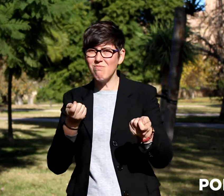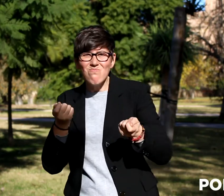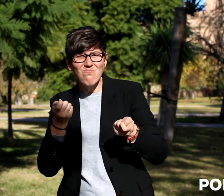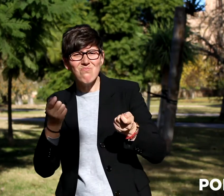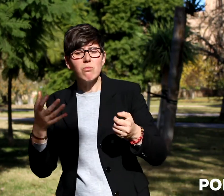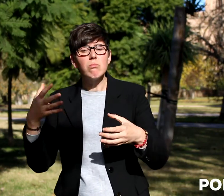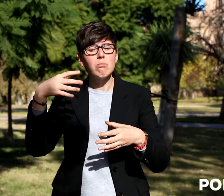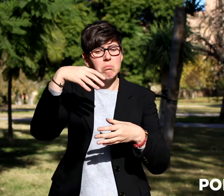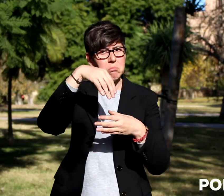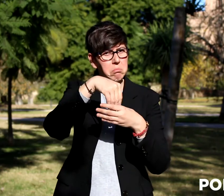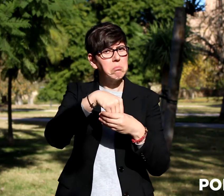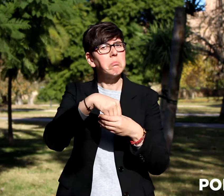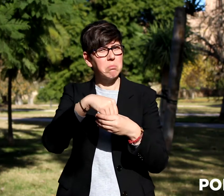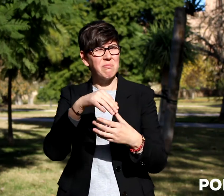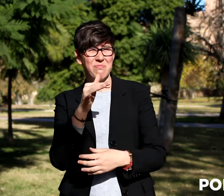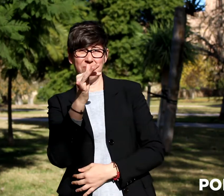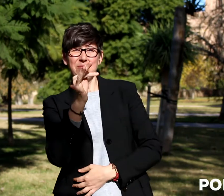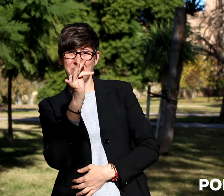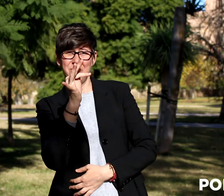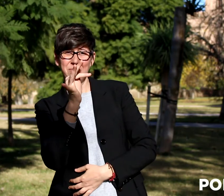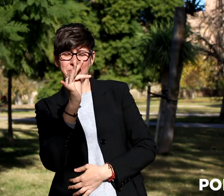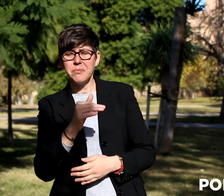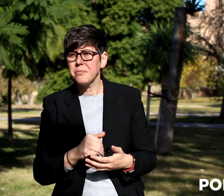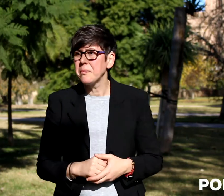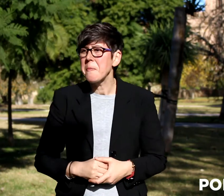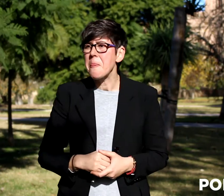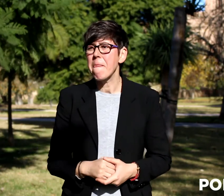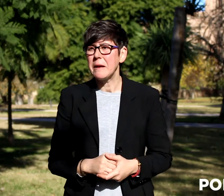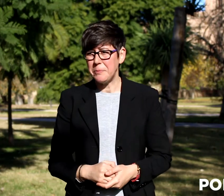Será una comisión de expertos que se encargarán de elaborar esa estrategia y eso es muy positivo.